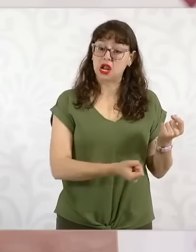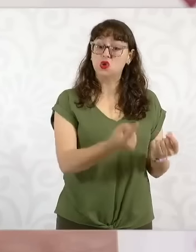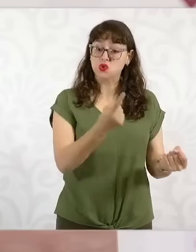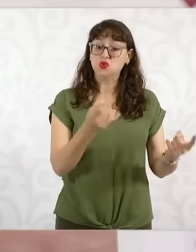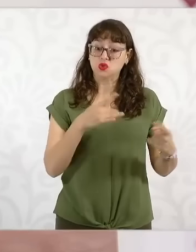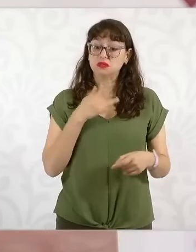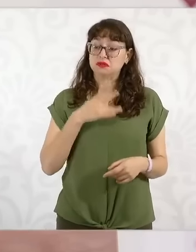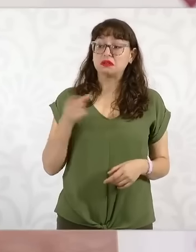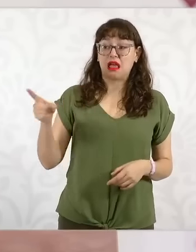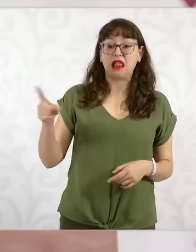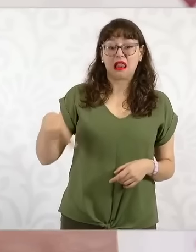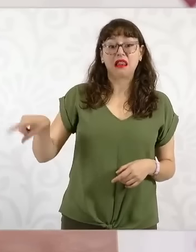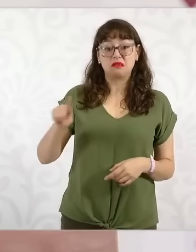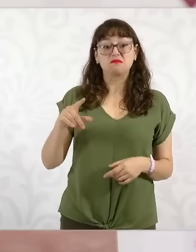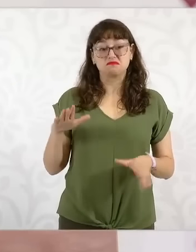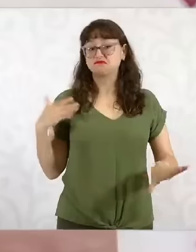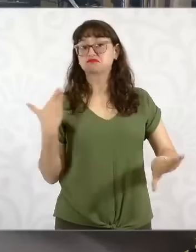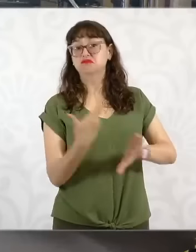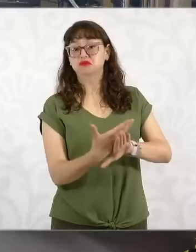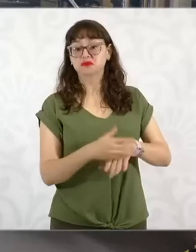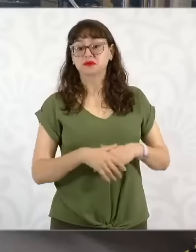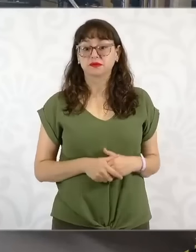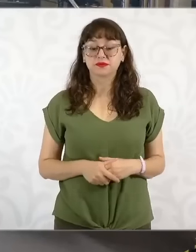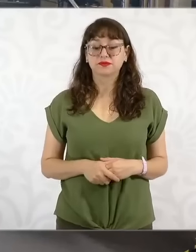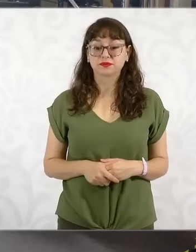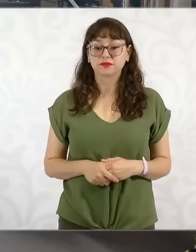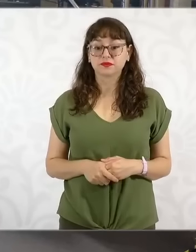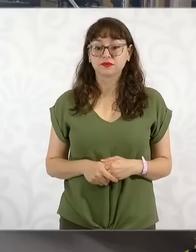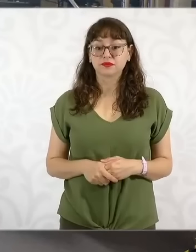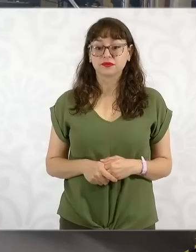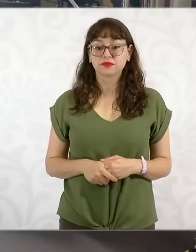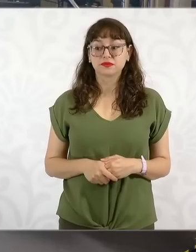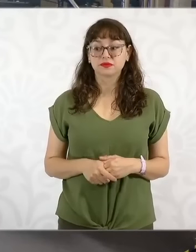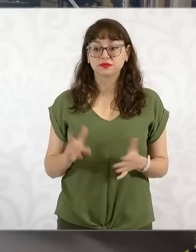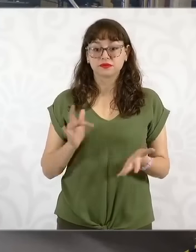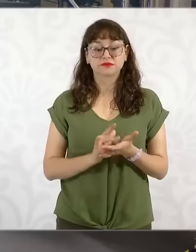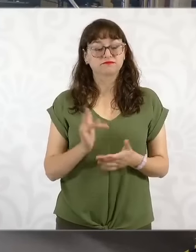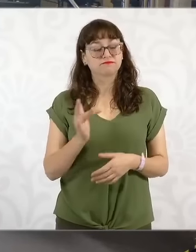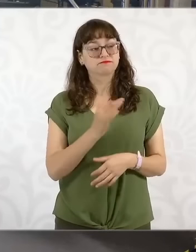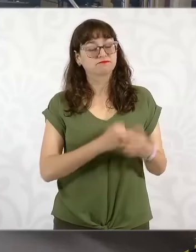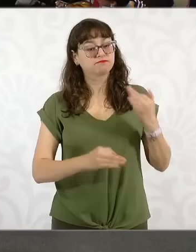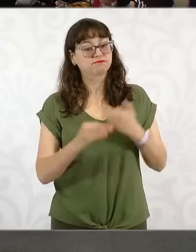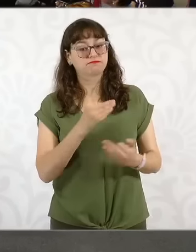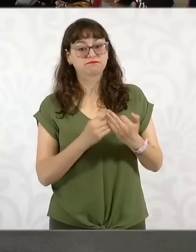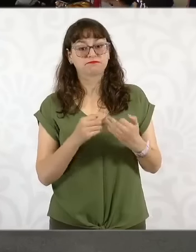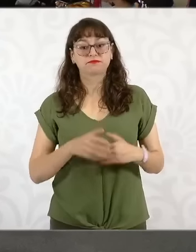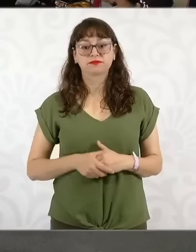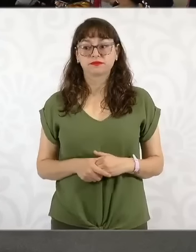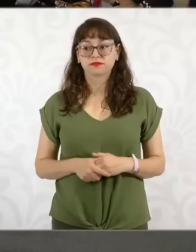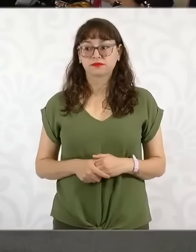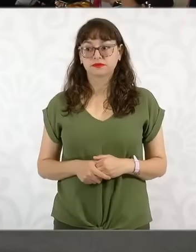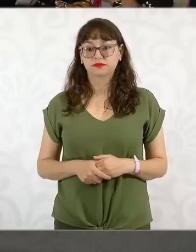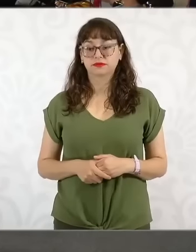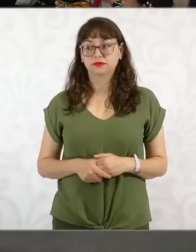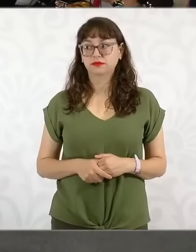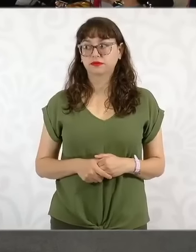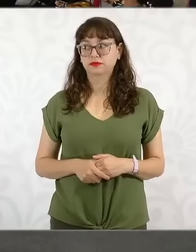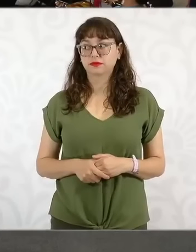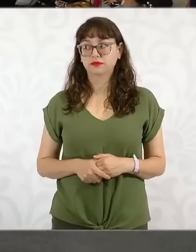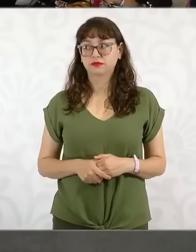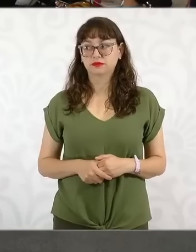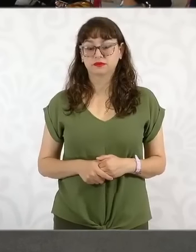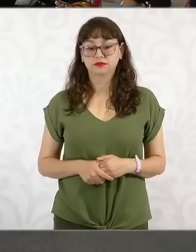provocación más que una incomodidad. Sí. Muchas gracias. Buen día a todas y todos. Adelante,